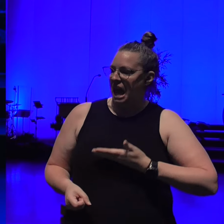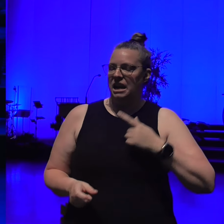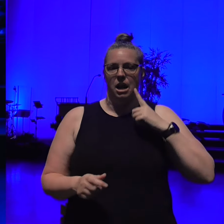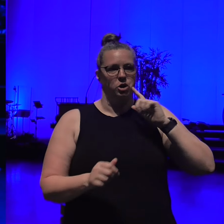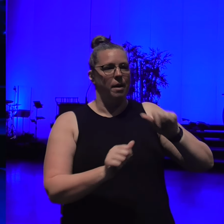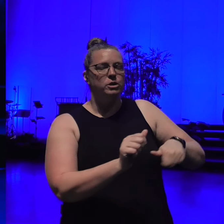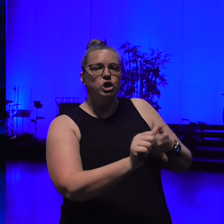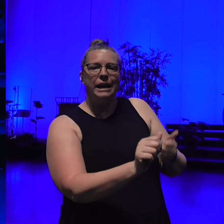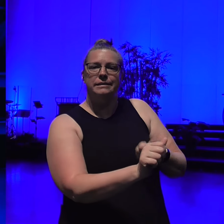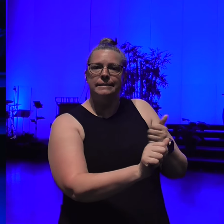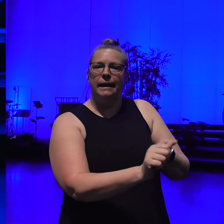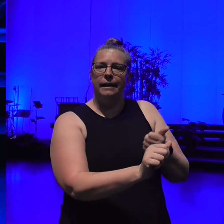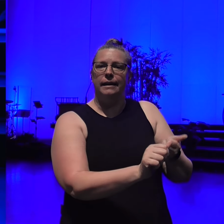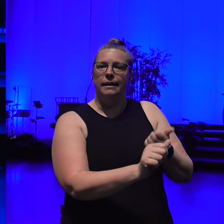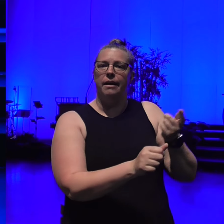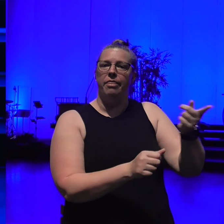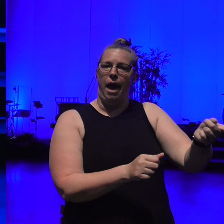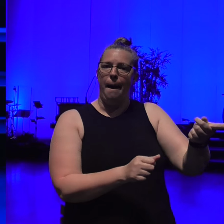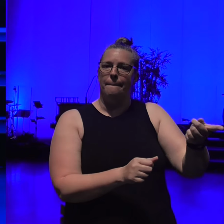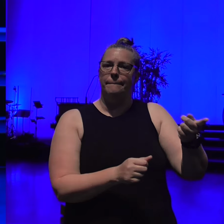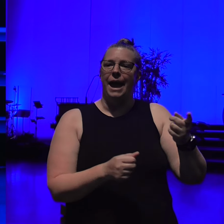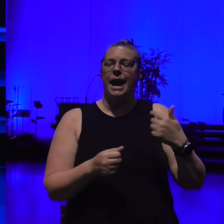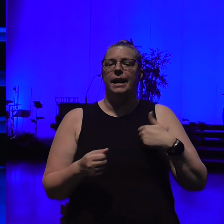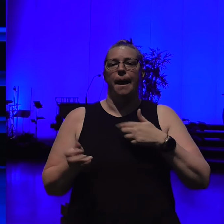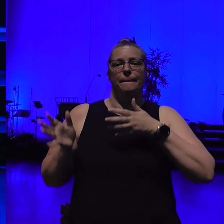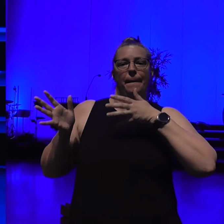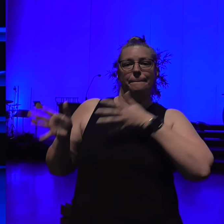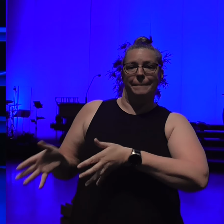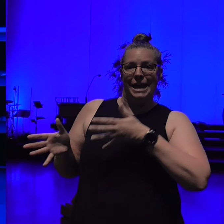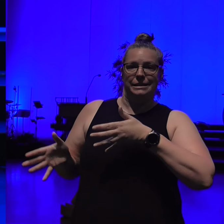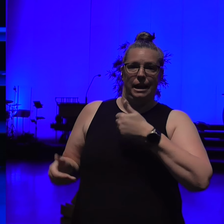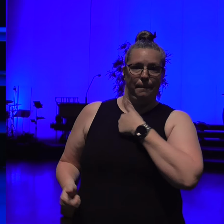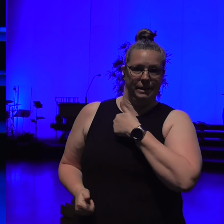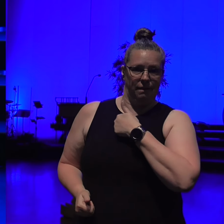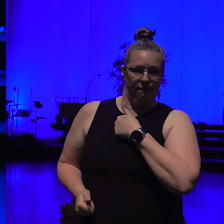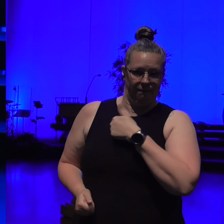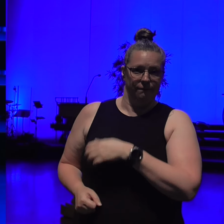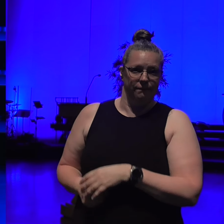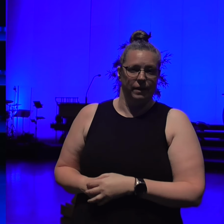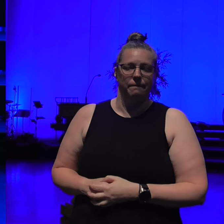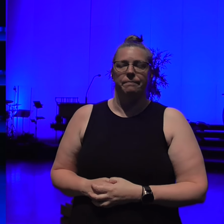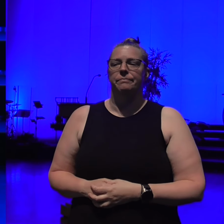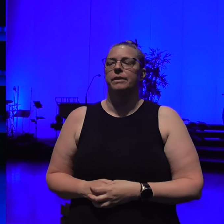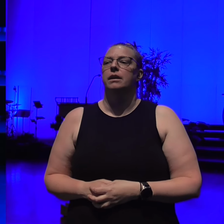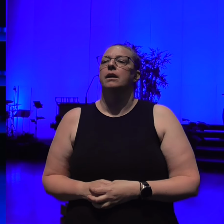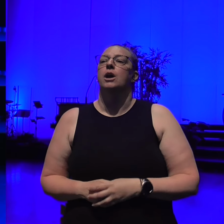nos abandonamos a nosotros mismos Y entonces es hora de que parte de la vulnerabilidad consciente diga que cuando estoy